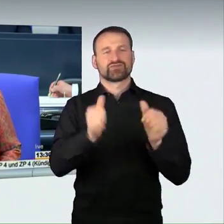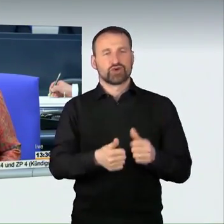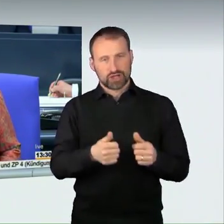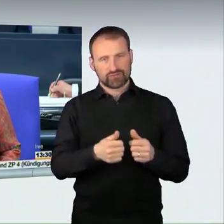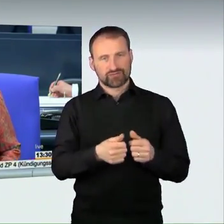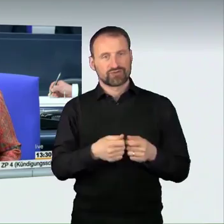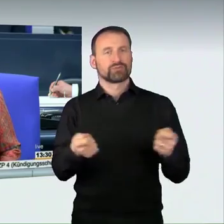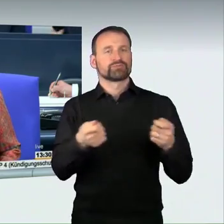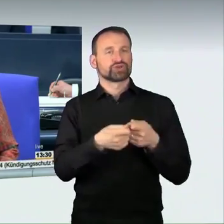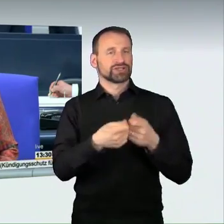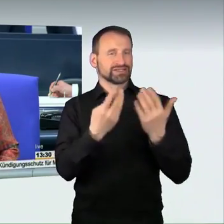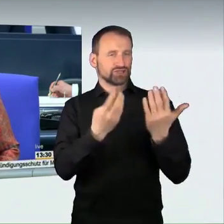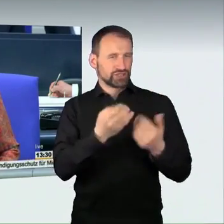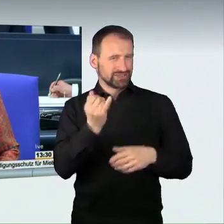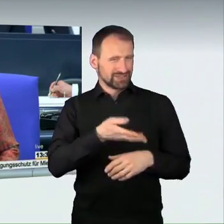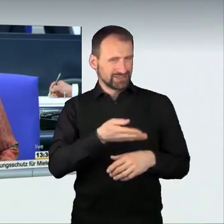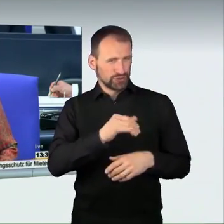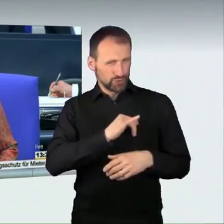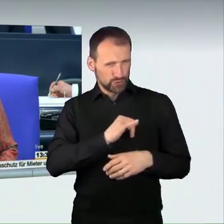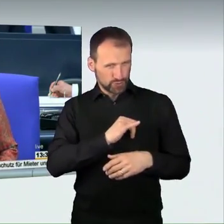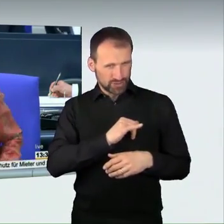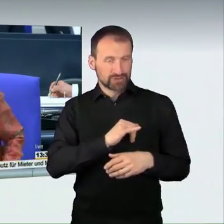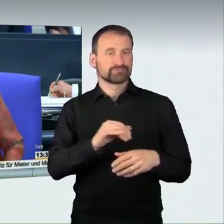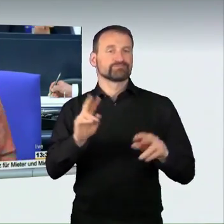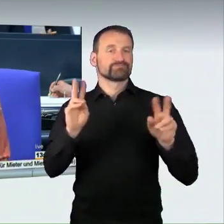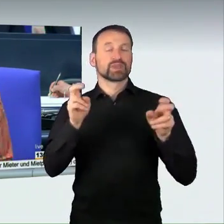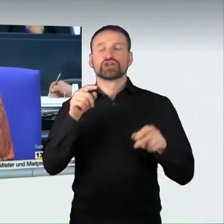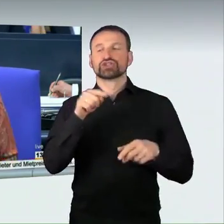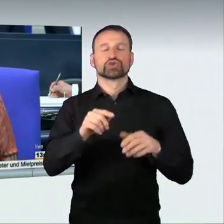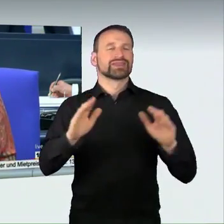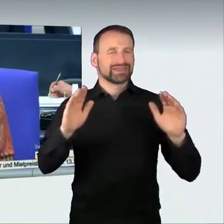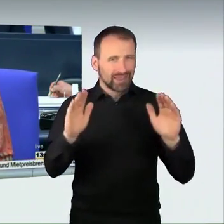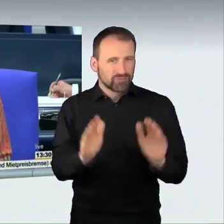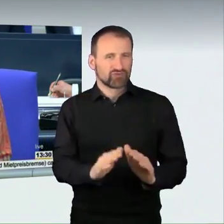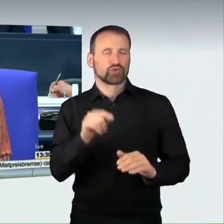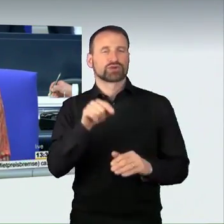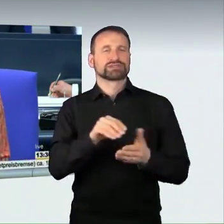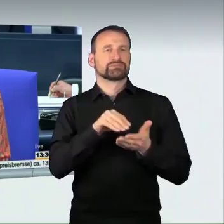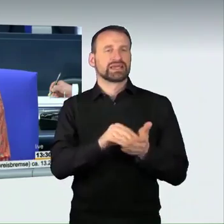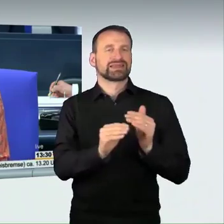zur Dämpfung des Mietanstiegs auf angespannten Wohnungsmärkten